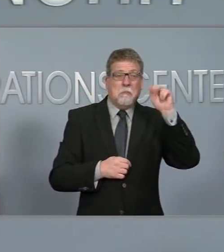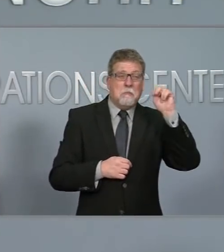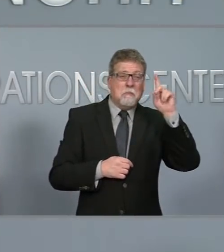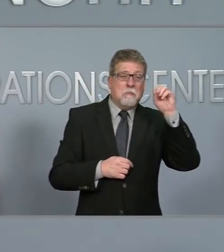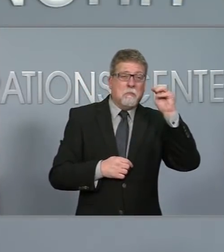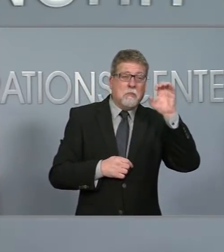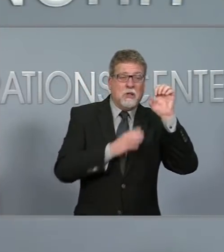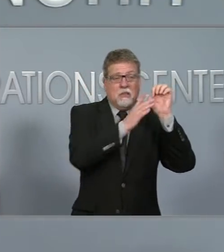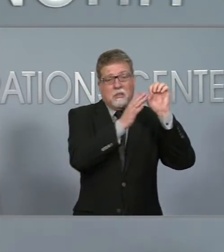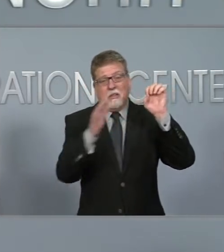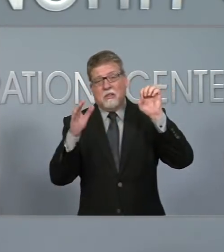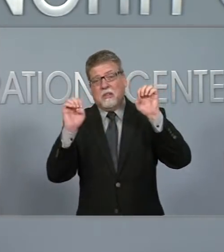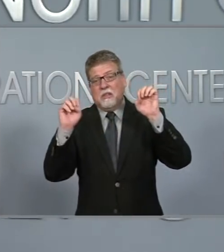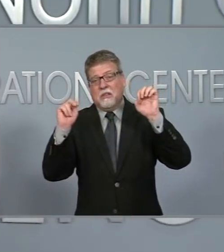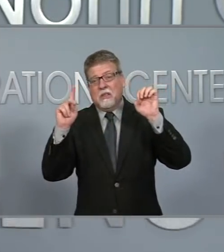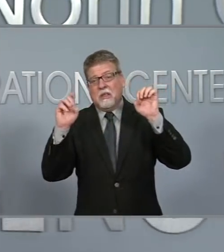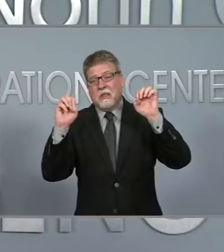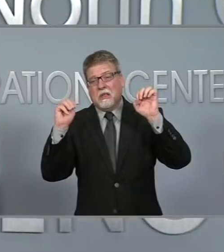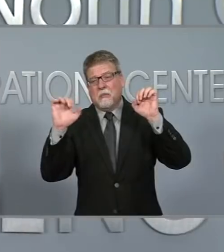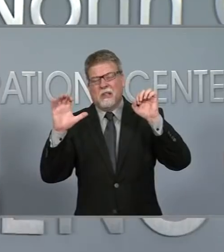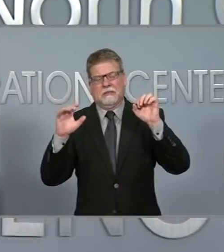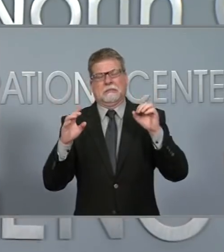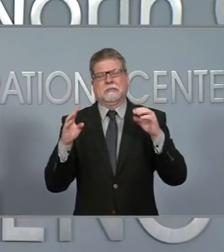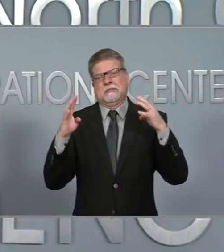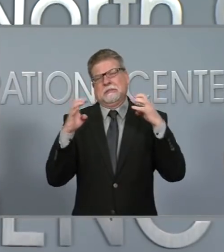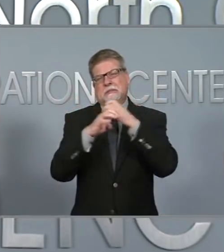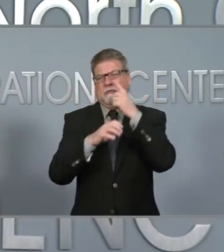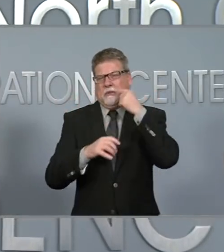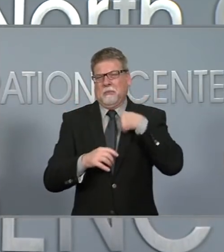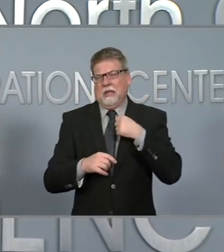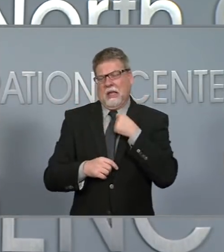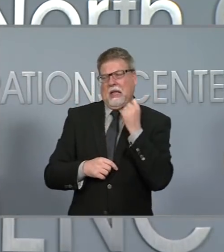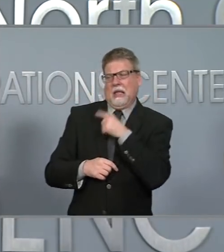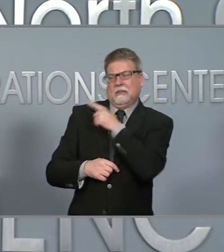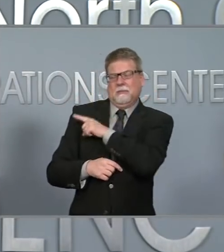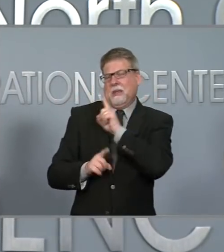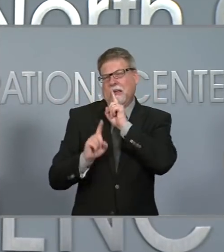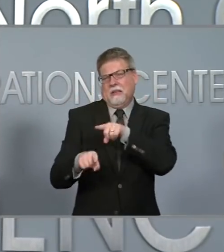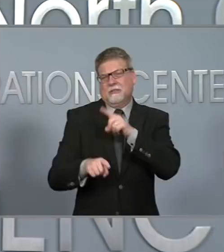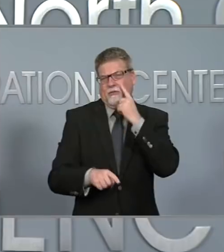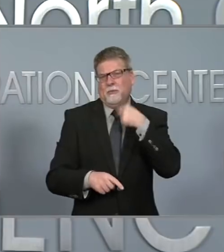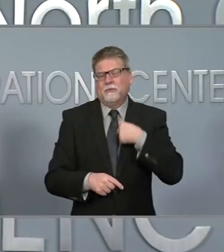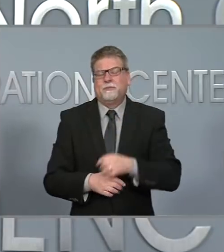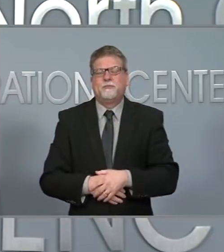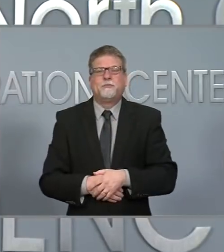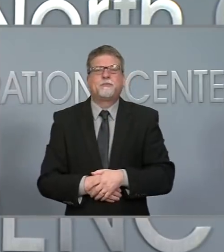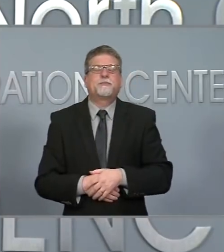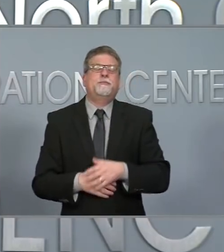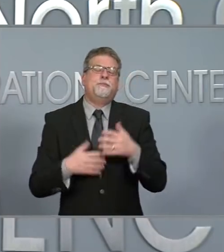este tenga tocando al público. Continuaremos